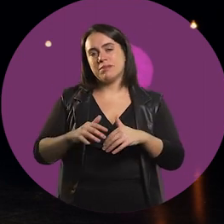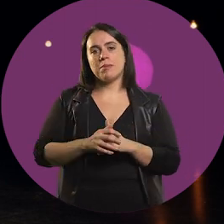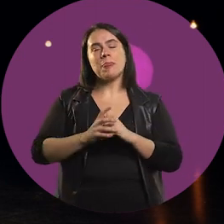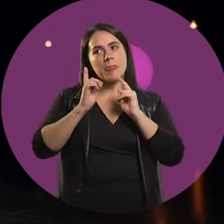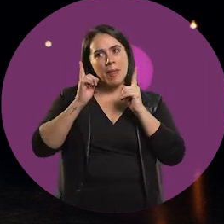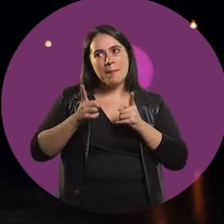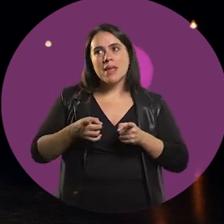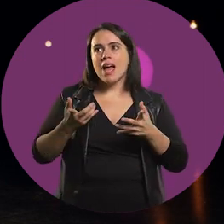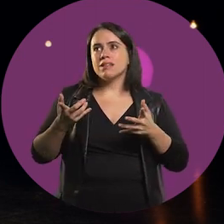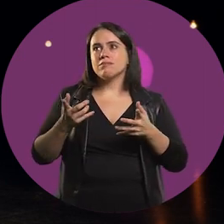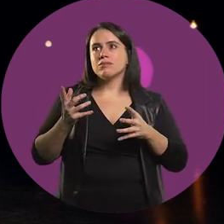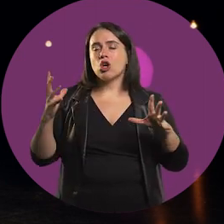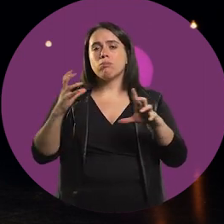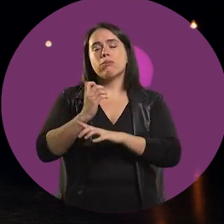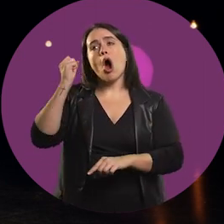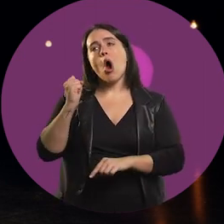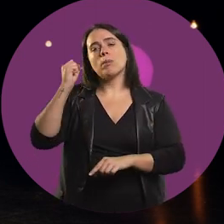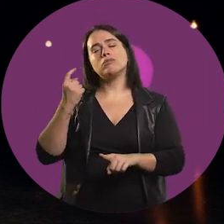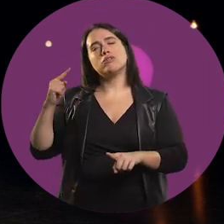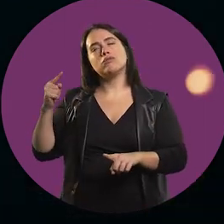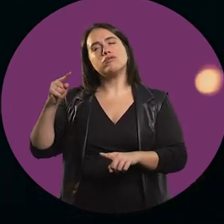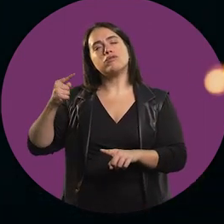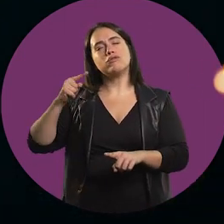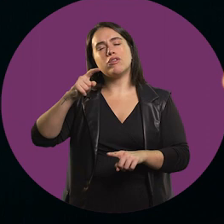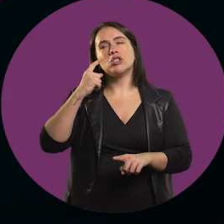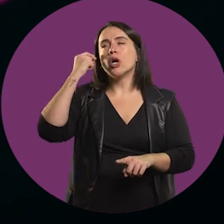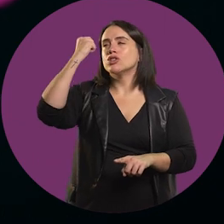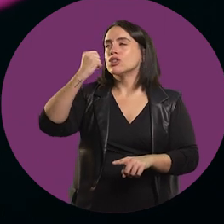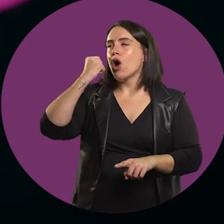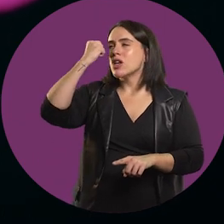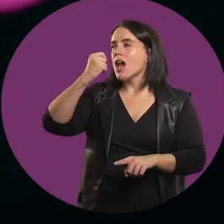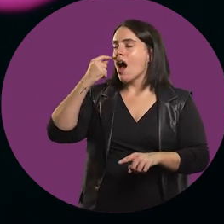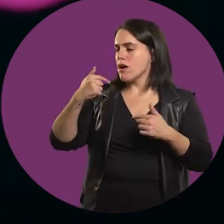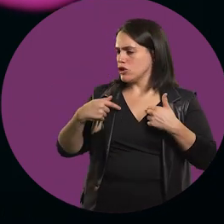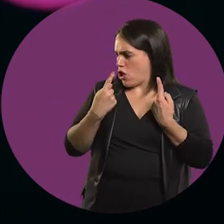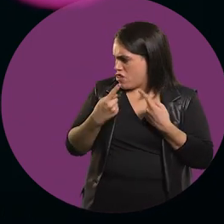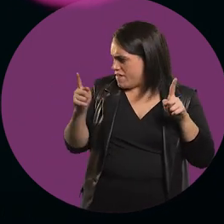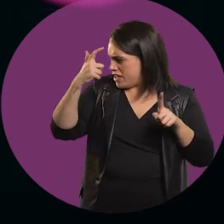Estar viajando en un ómnibus y hacer como que éramos otras personas.